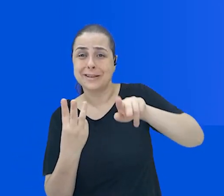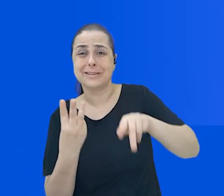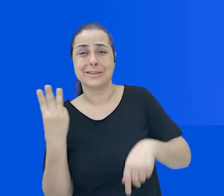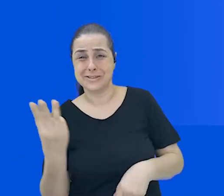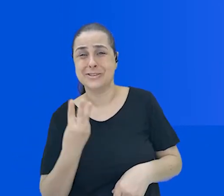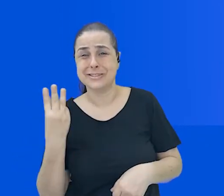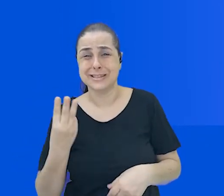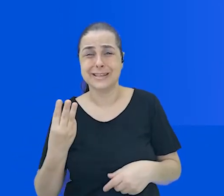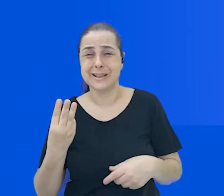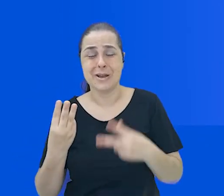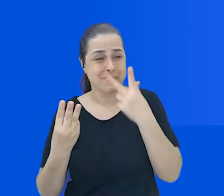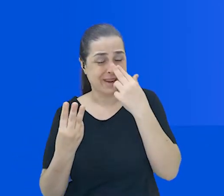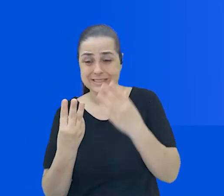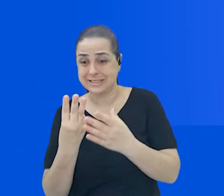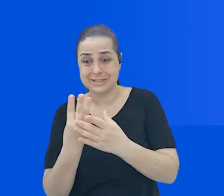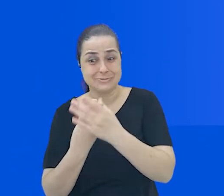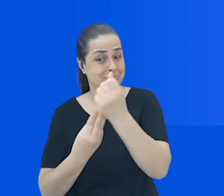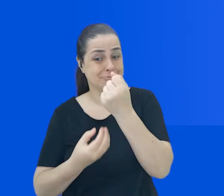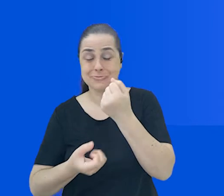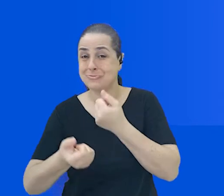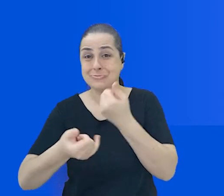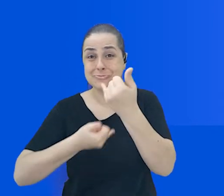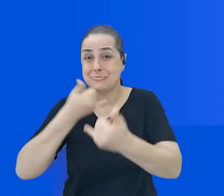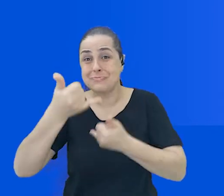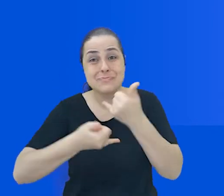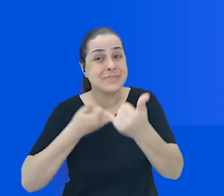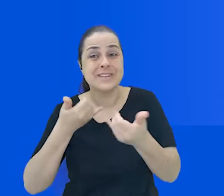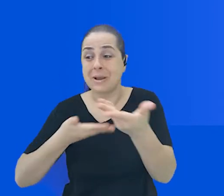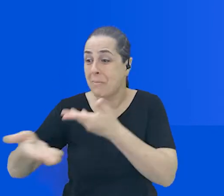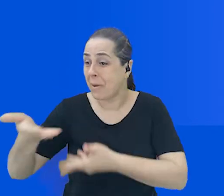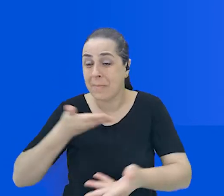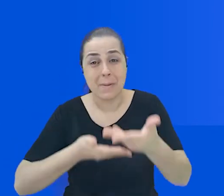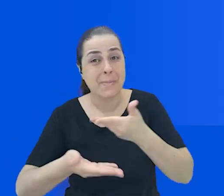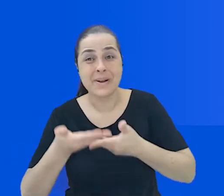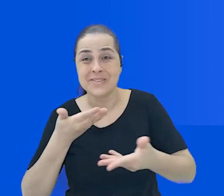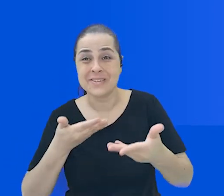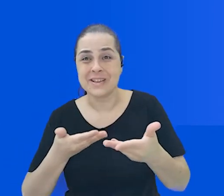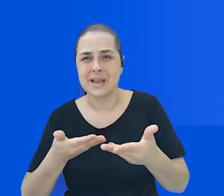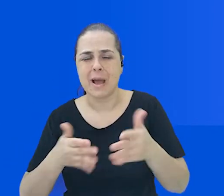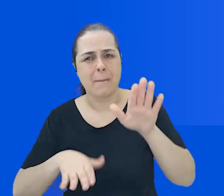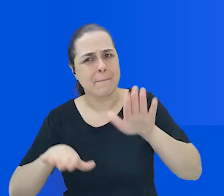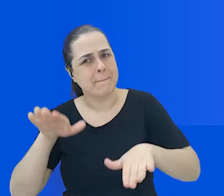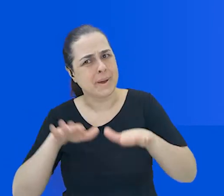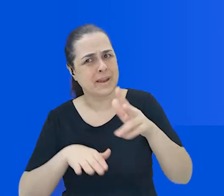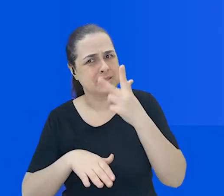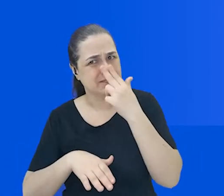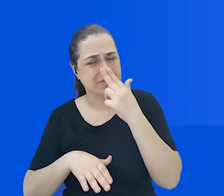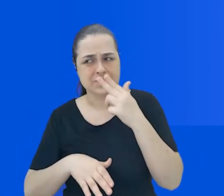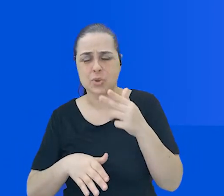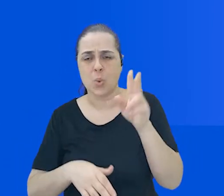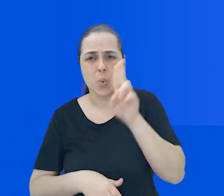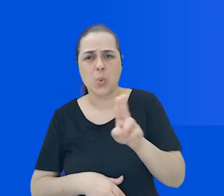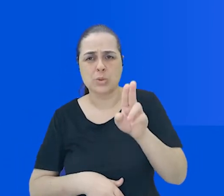brinca com eles todos aqui no nosso fazer. Muitas vezes a gente se limita muito à linguagem, a questão da linguagem